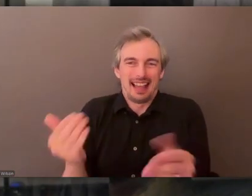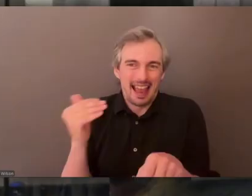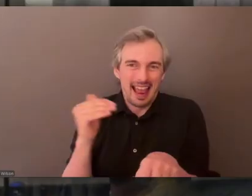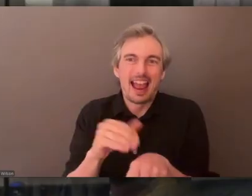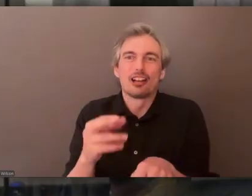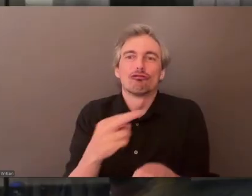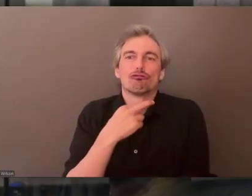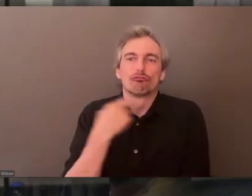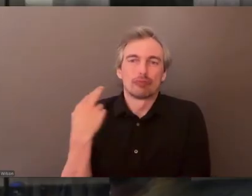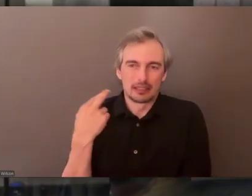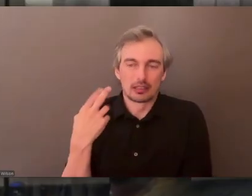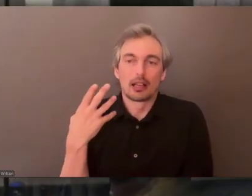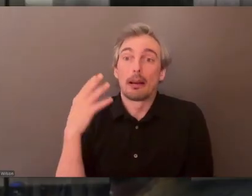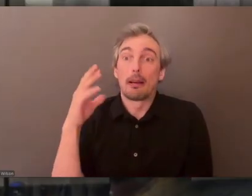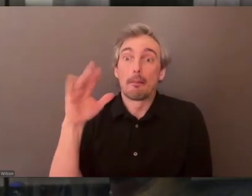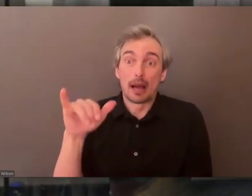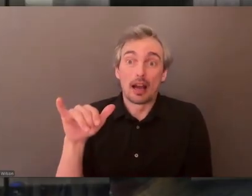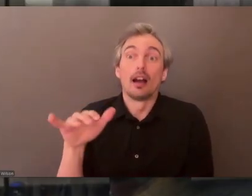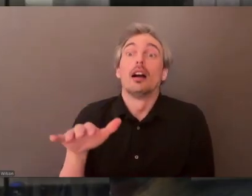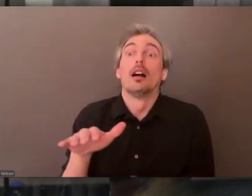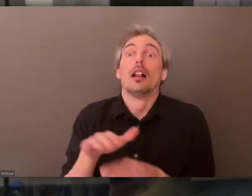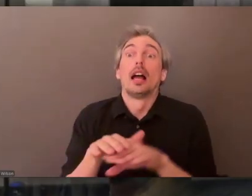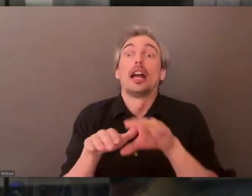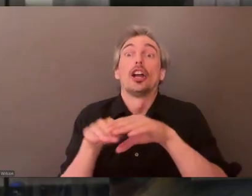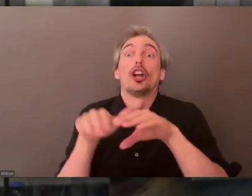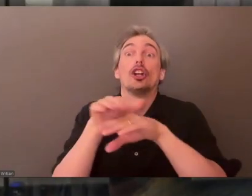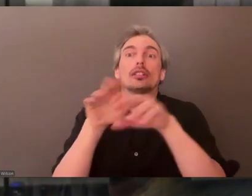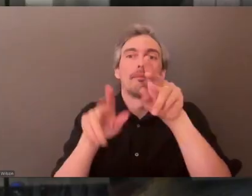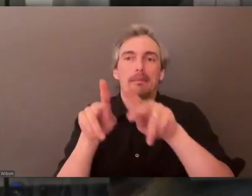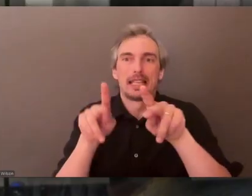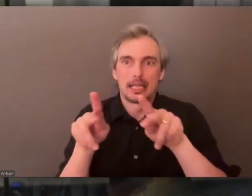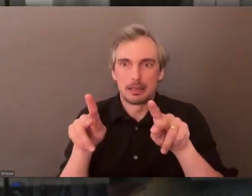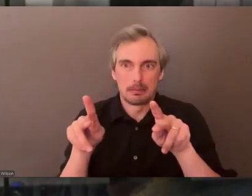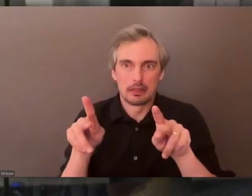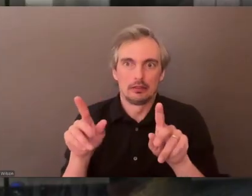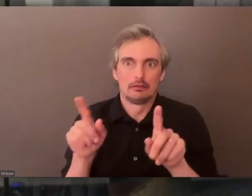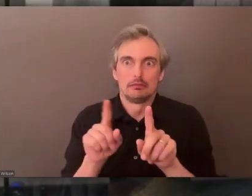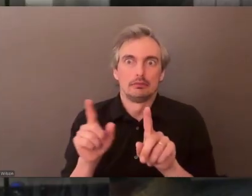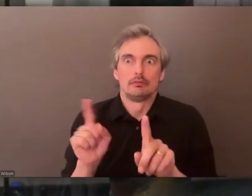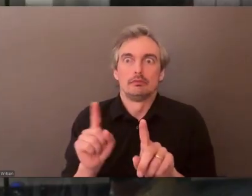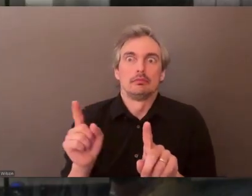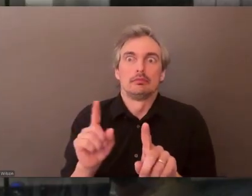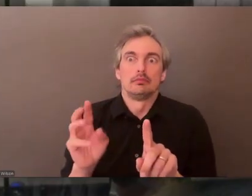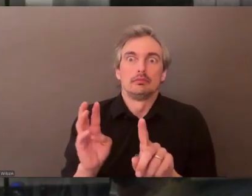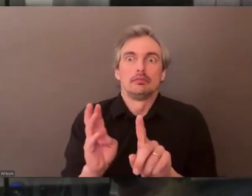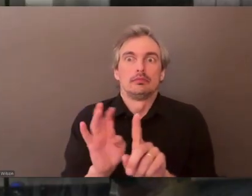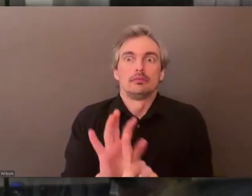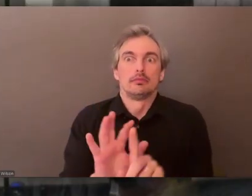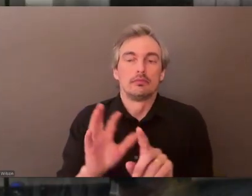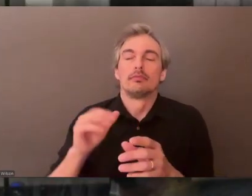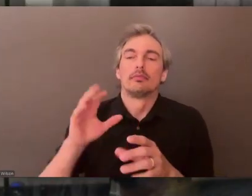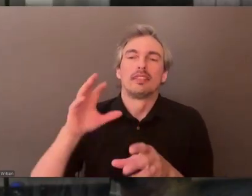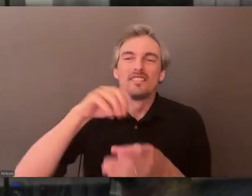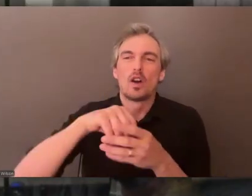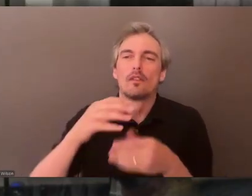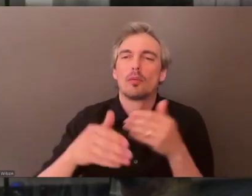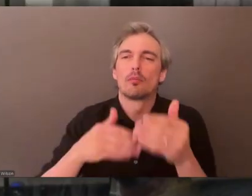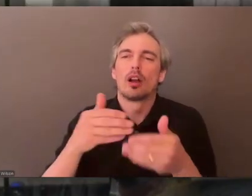だからこそ、これはセキュリティのリスクになるのです。 内部的に言えば、誰かが自分のデバイスにログインできないとしましょう。